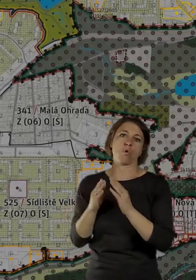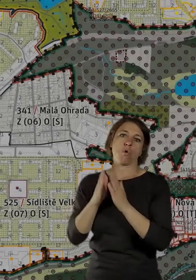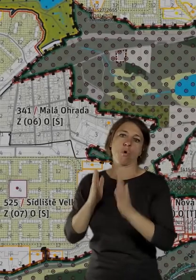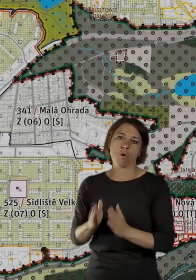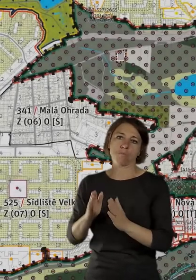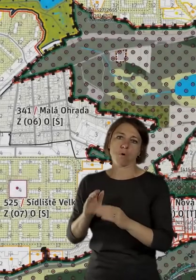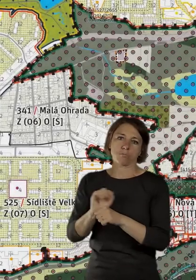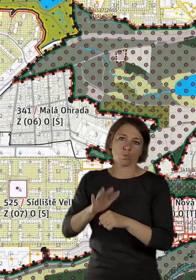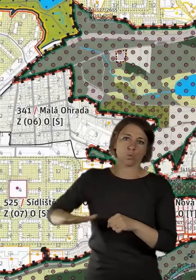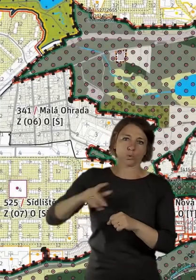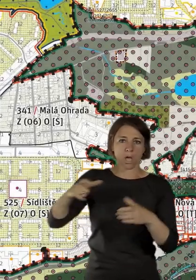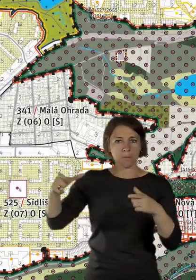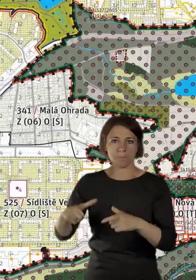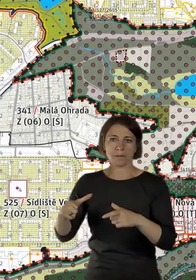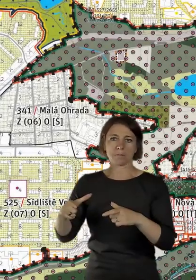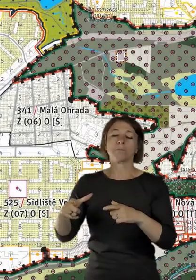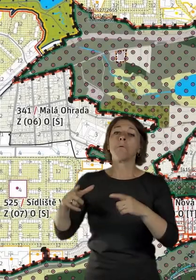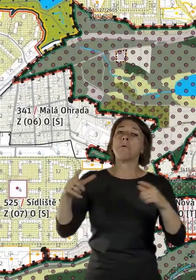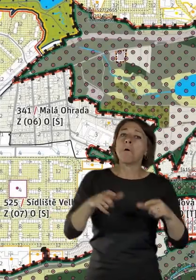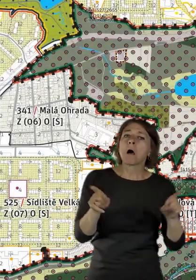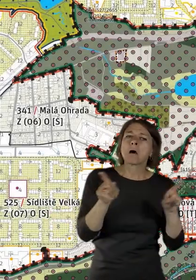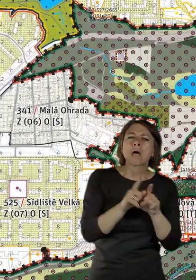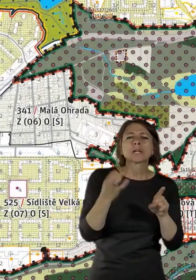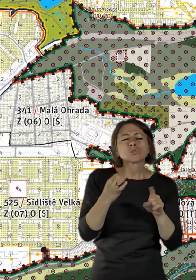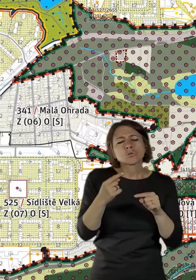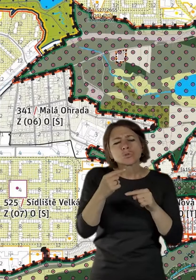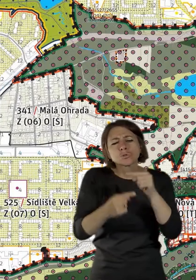s případnými dalšími požadavky na transformačních a rozvojových plochách.